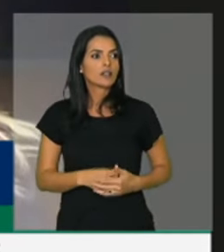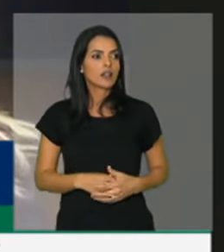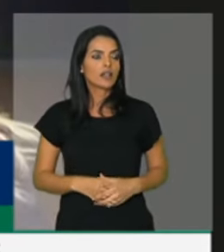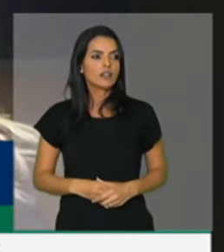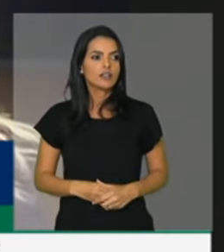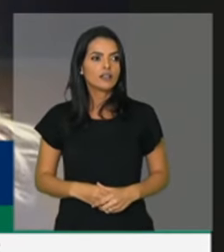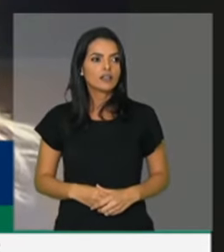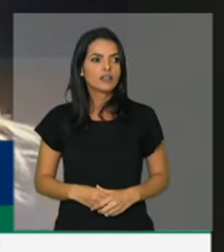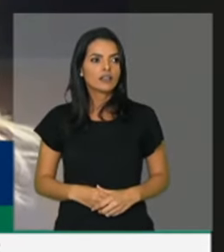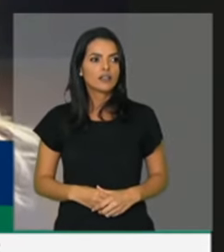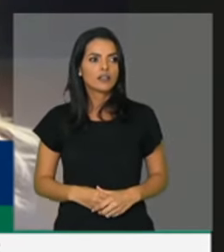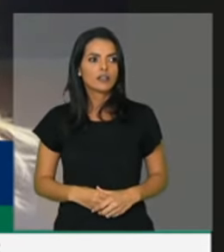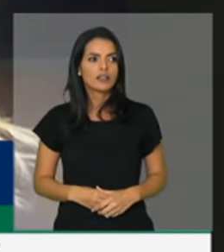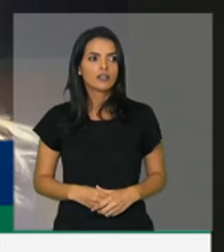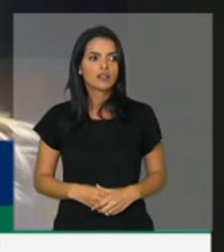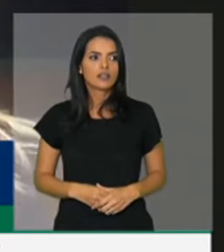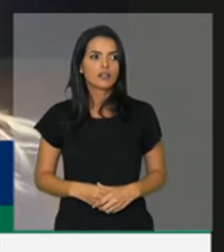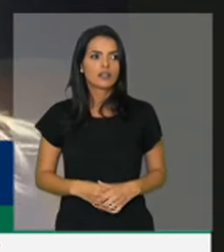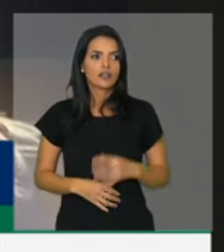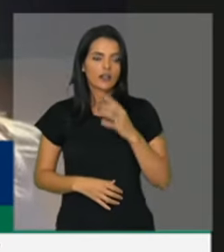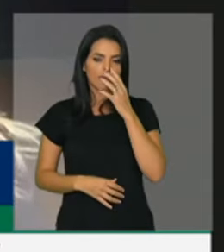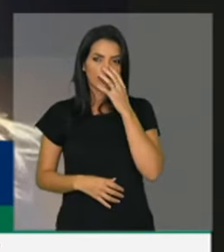OS HOSPITAIS, MEU AMIGOS, SEMPRE ESTIVERAM COM PELO